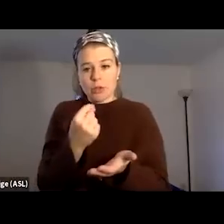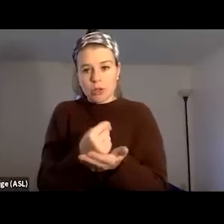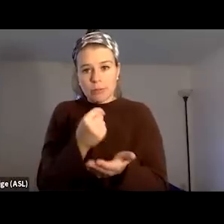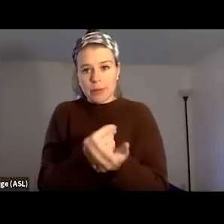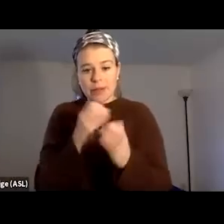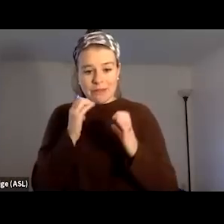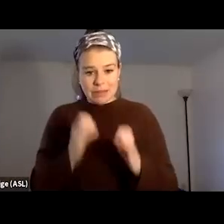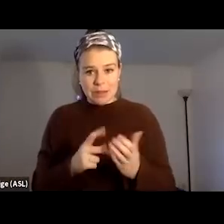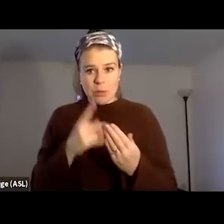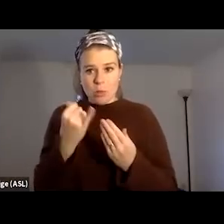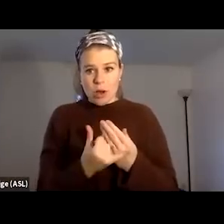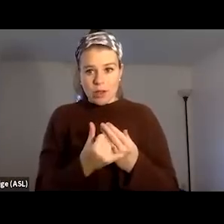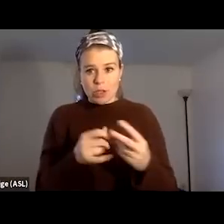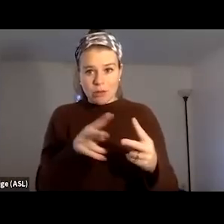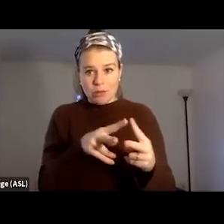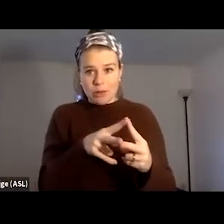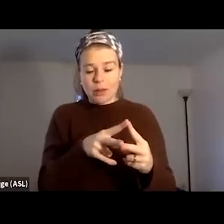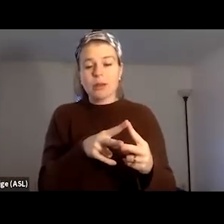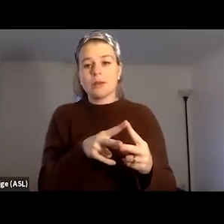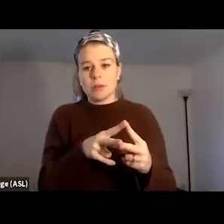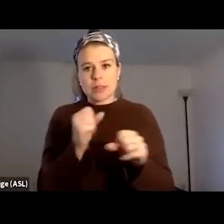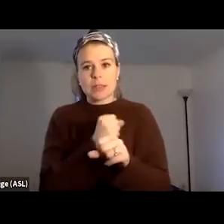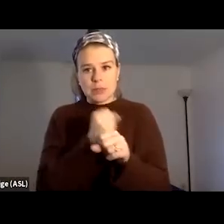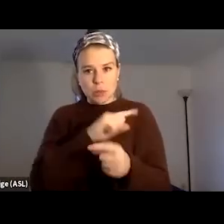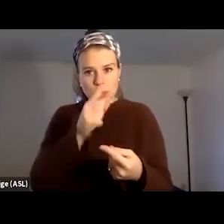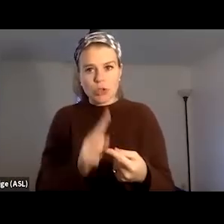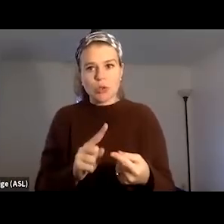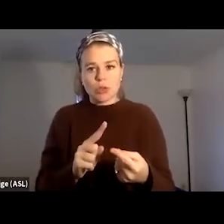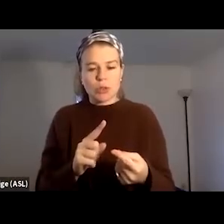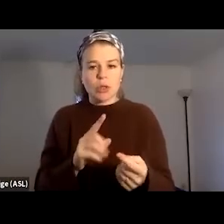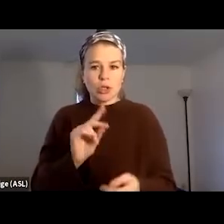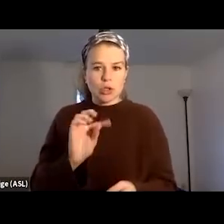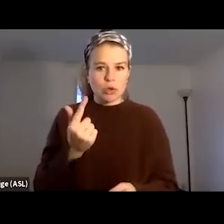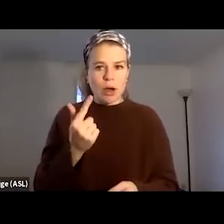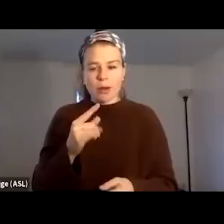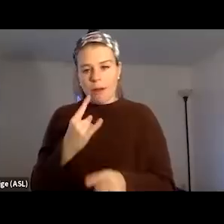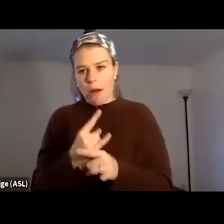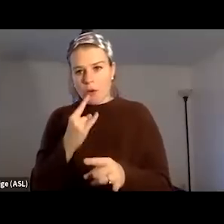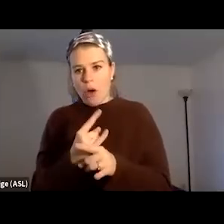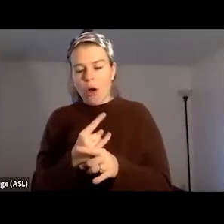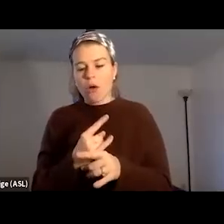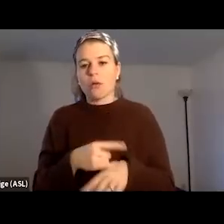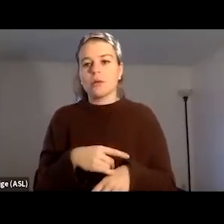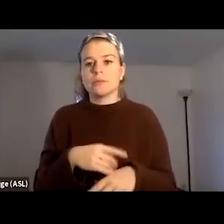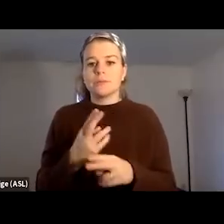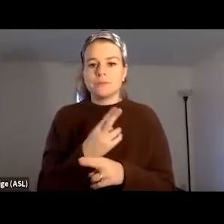había reducido estadísticamente el uso de drogas y alcohol en comparación con el grupo que solo recibía tratamiento de salud mental